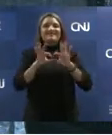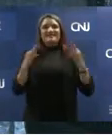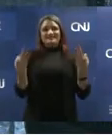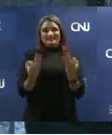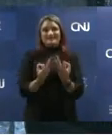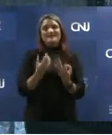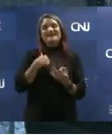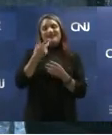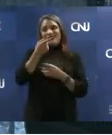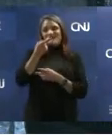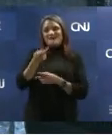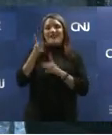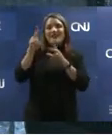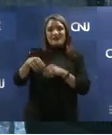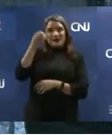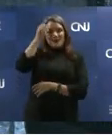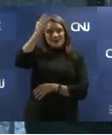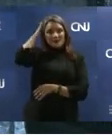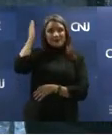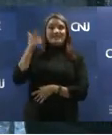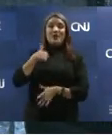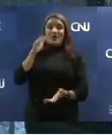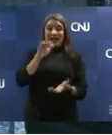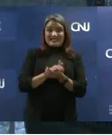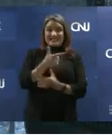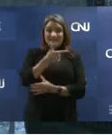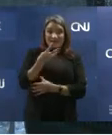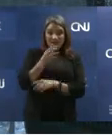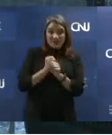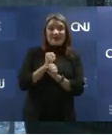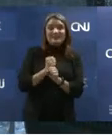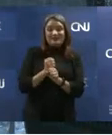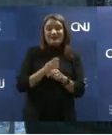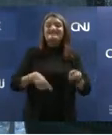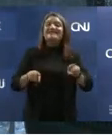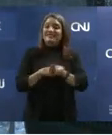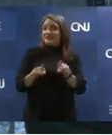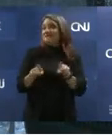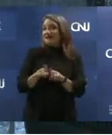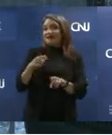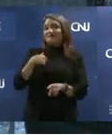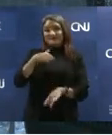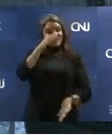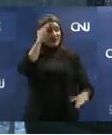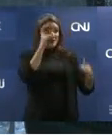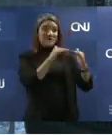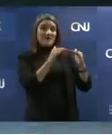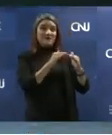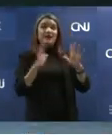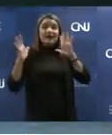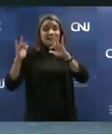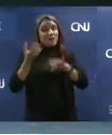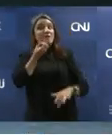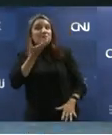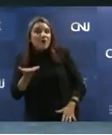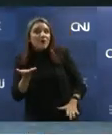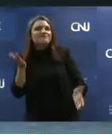Eu sou casada há 24 anos e também faço minhas as palavras namorar é bom, mas casar é bem legal. Muito obrigada.